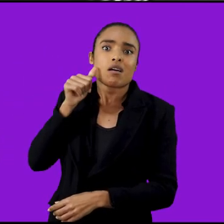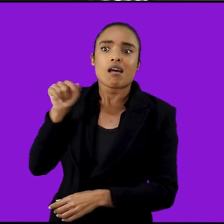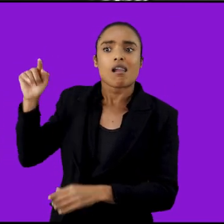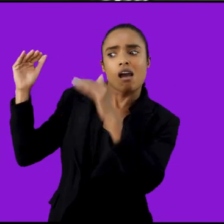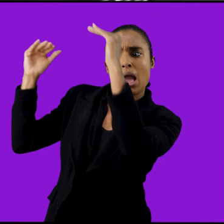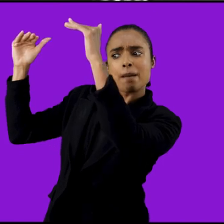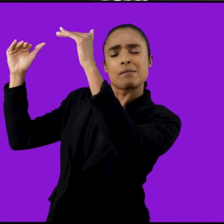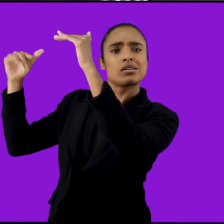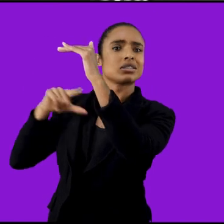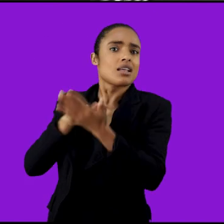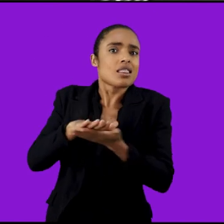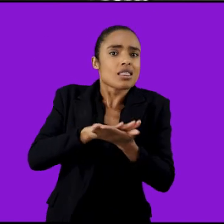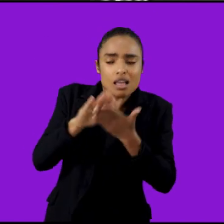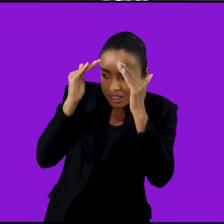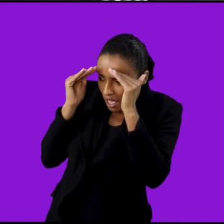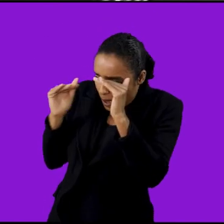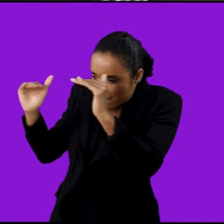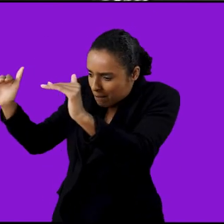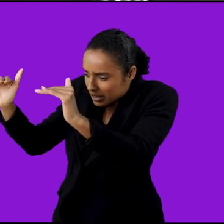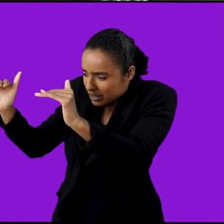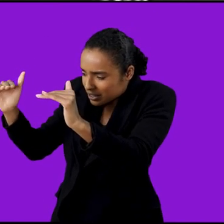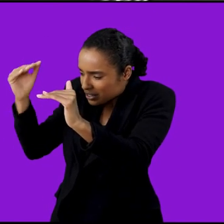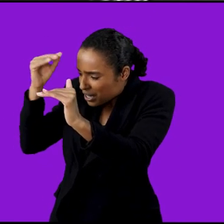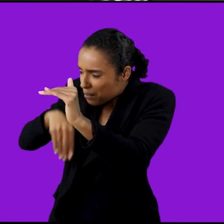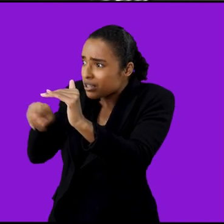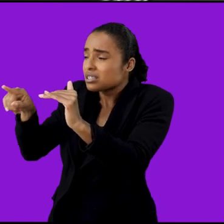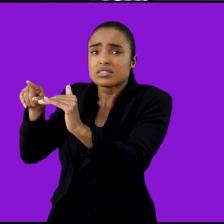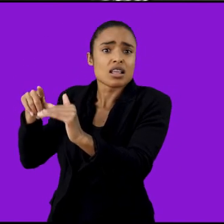E aí isso aí não só fragiliza uma coisa pessoal, personalidade, não: toda estrutura